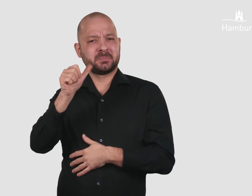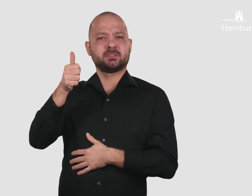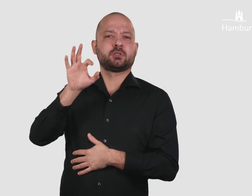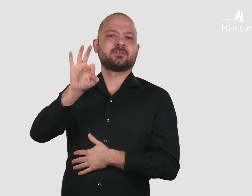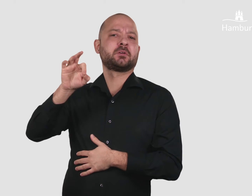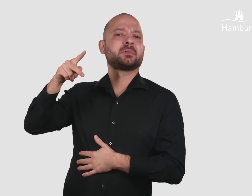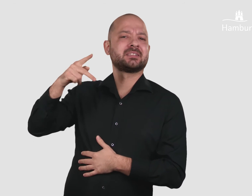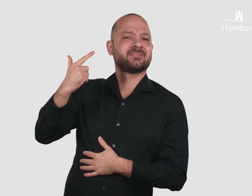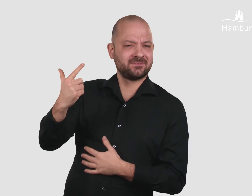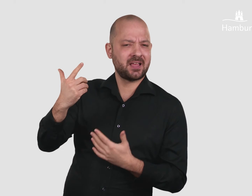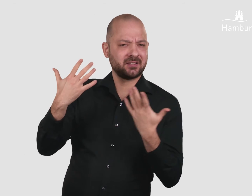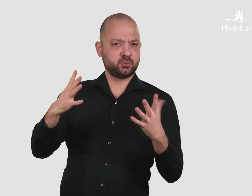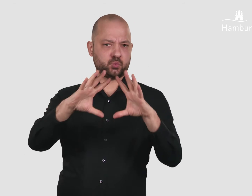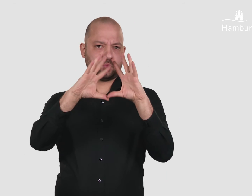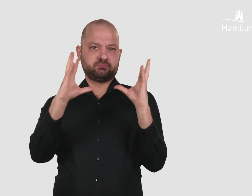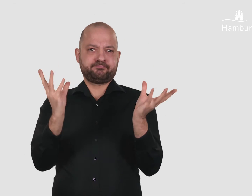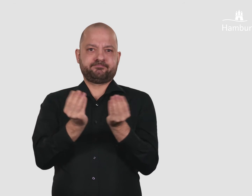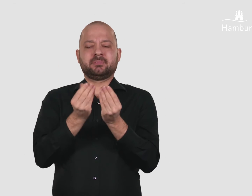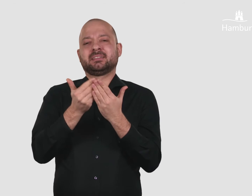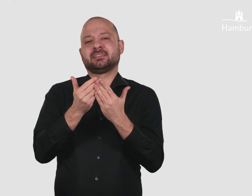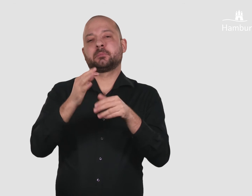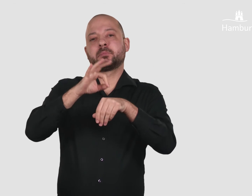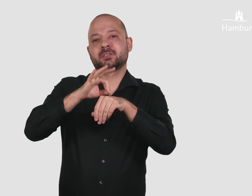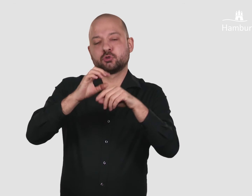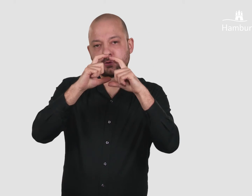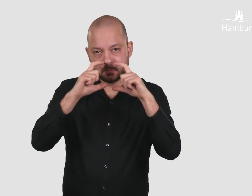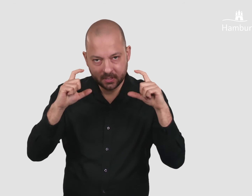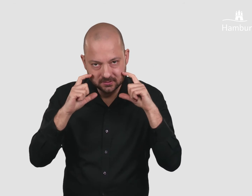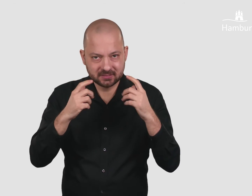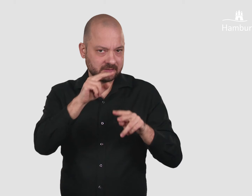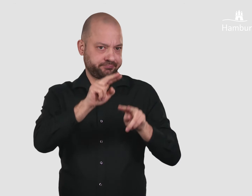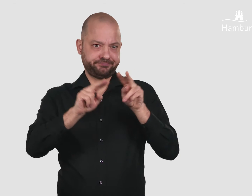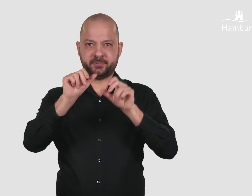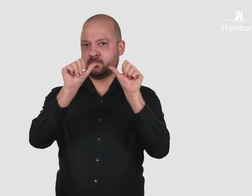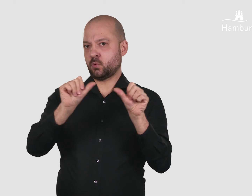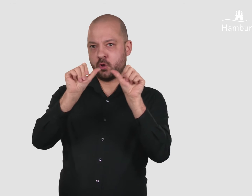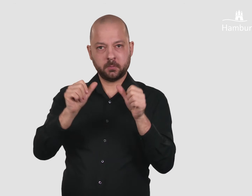insbesondere FFP2.